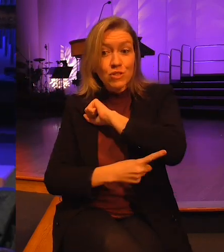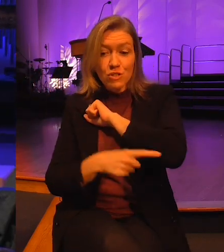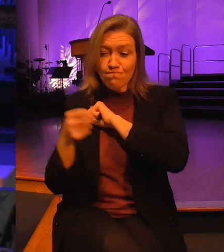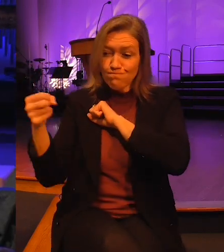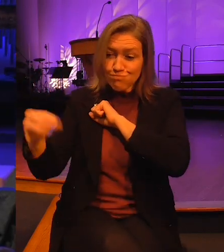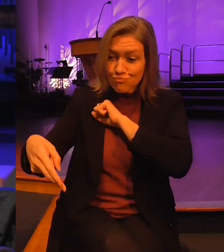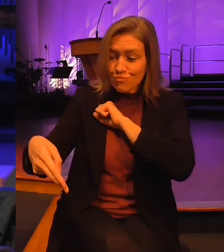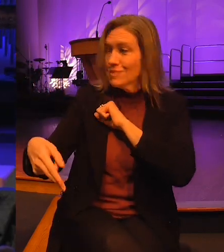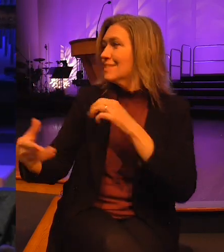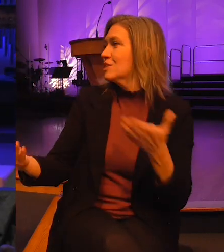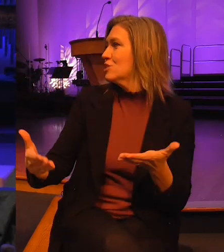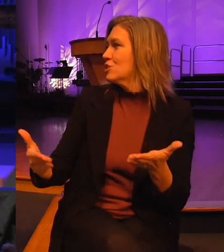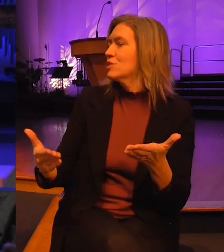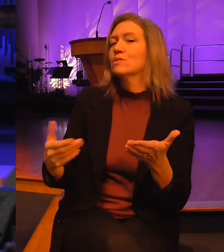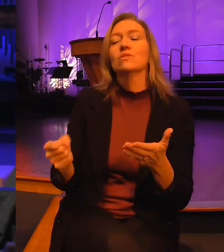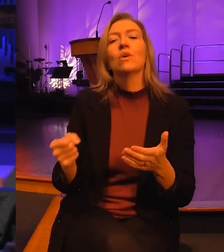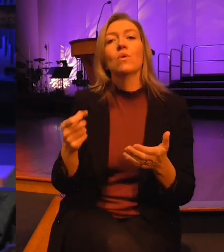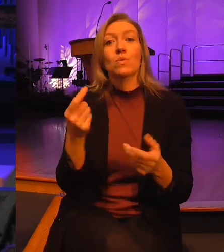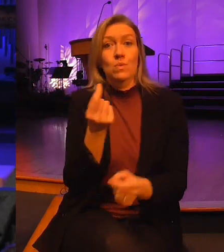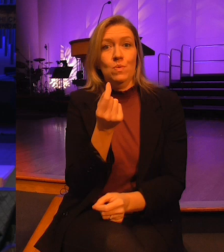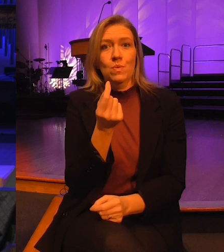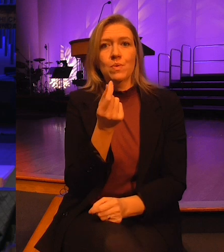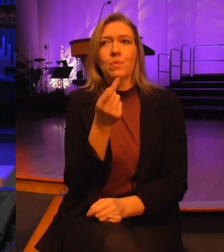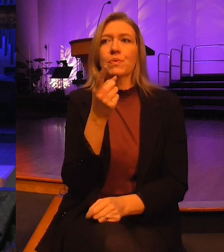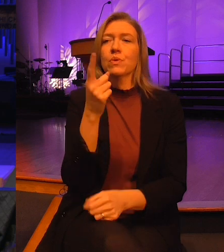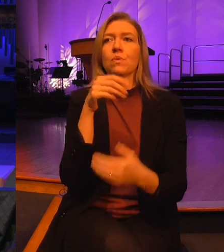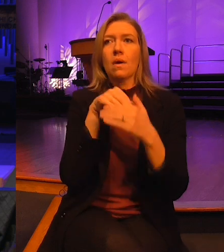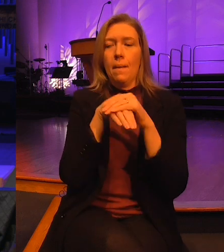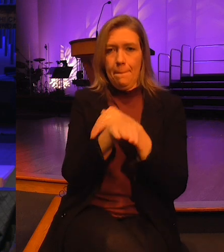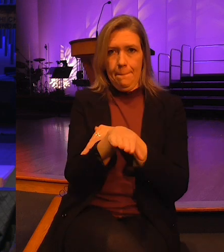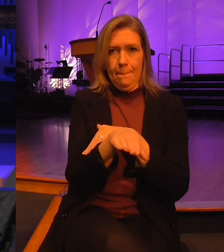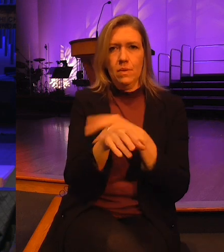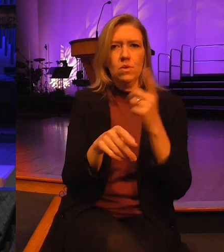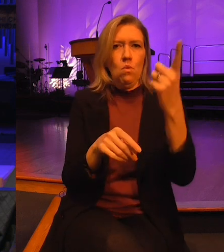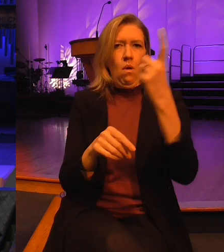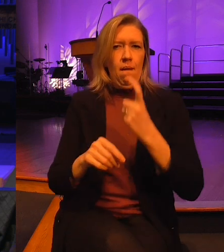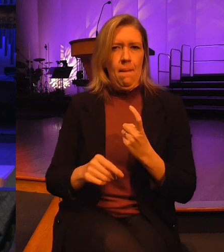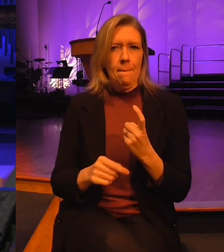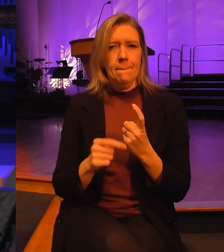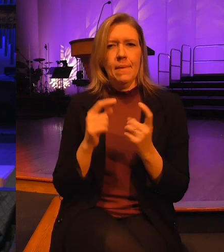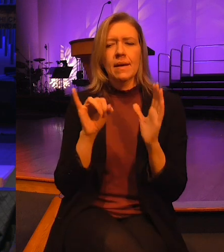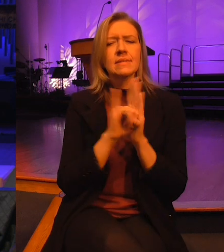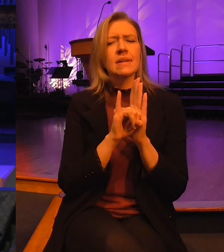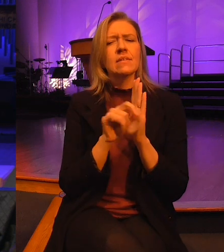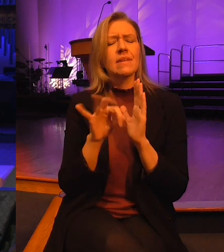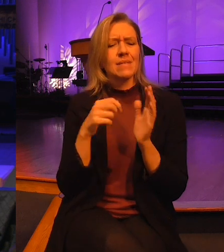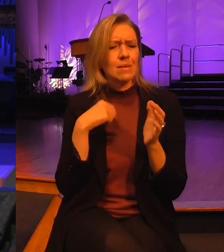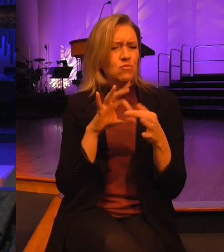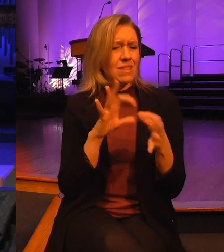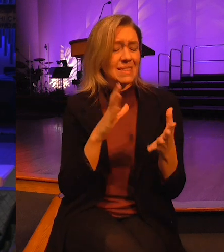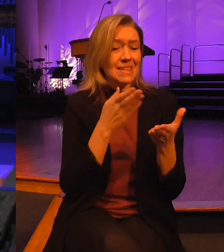es así, entras, identificas si estás liberando la cosa. o tu apego o sentimiento